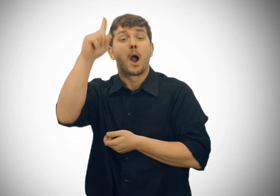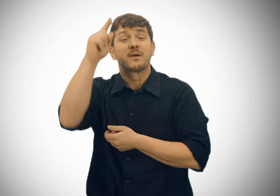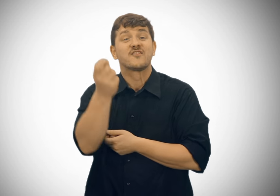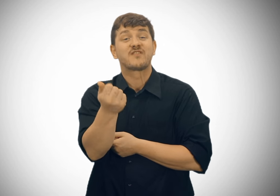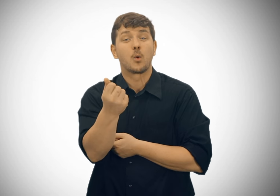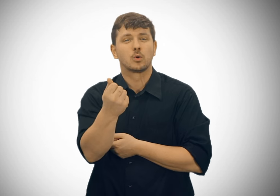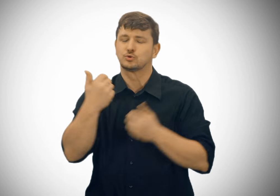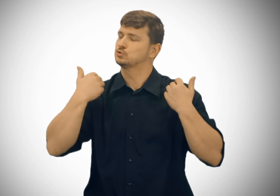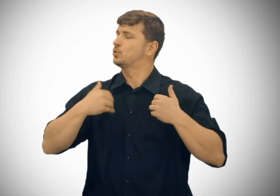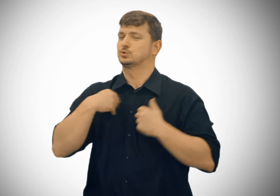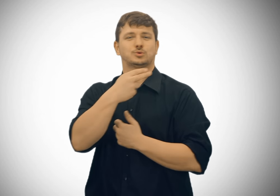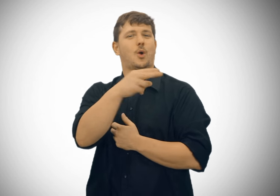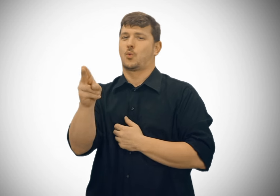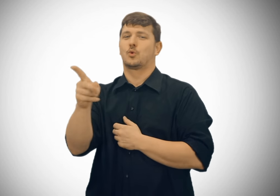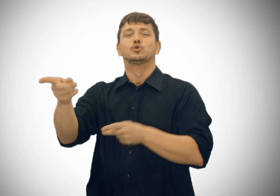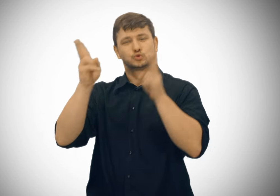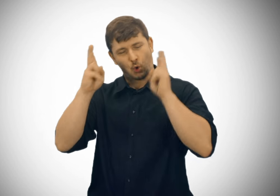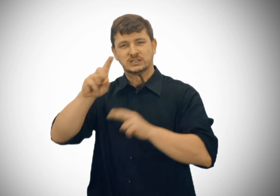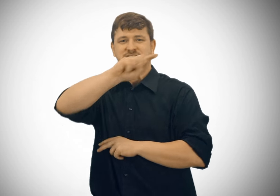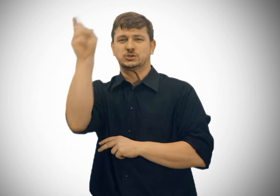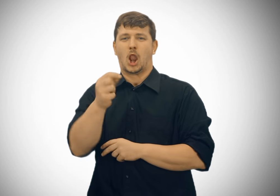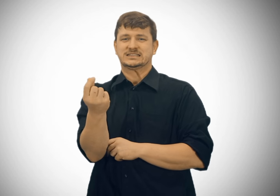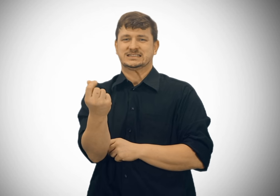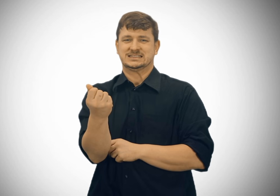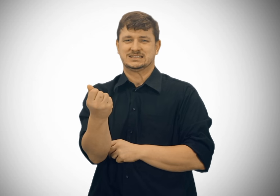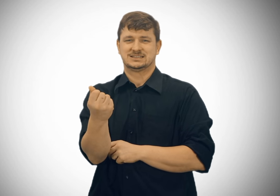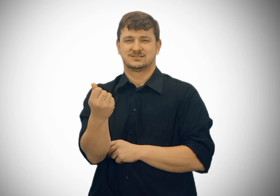Außer das Ihre Währung (noch) nicht der Euro ist. Sie haben noch immer ihre polnischen Zloty.